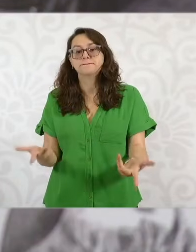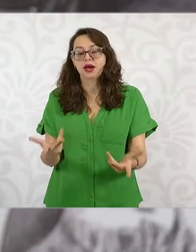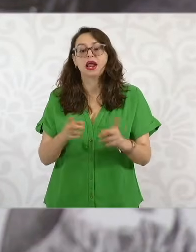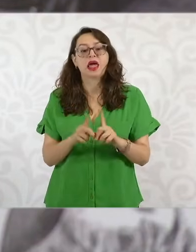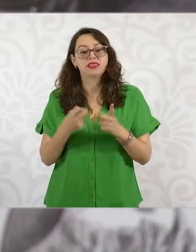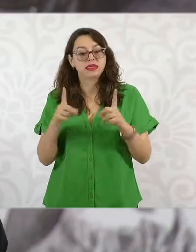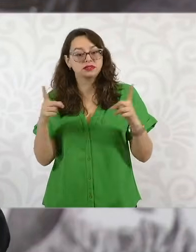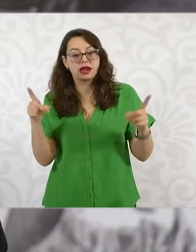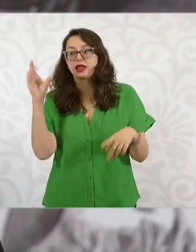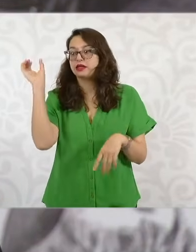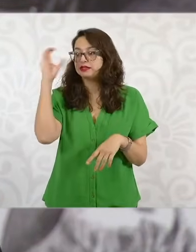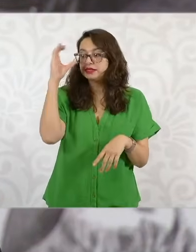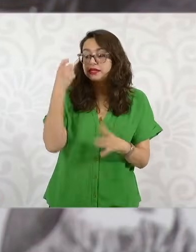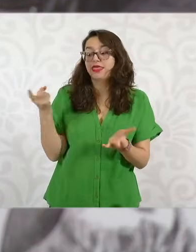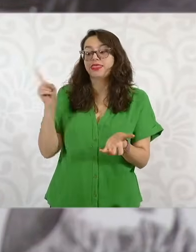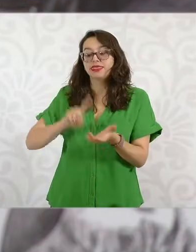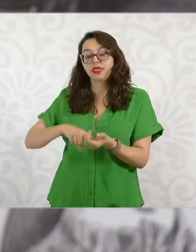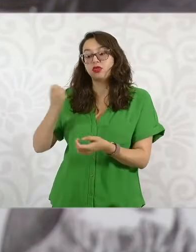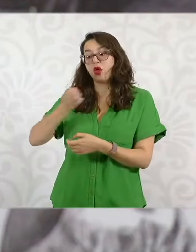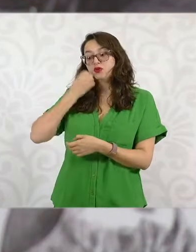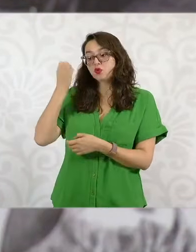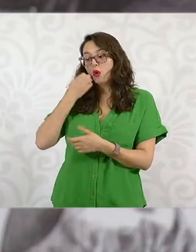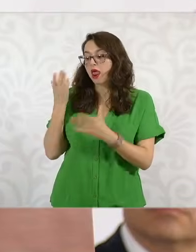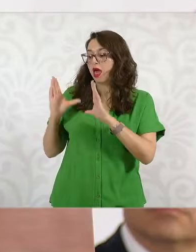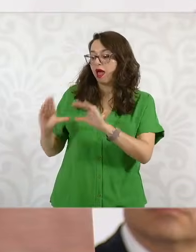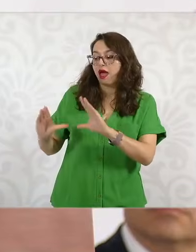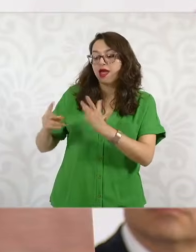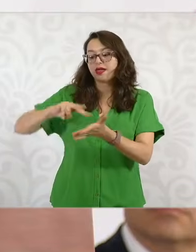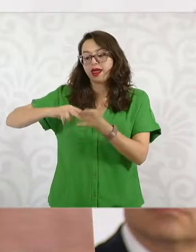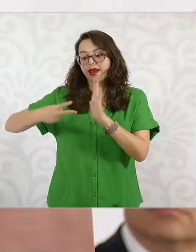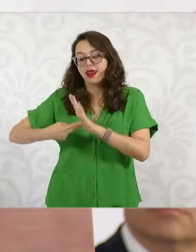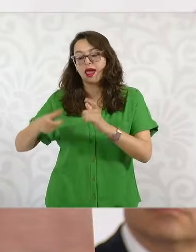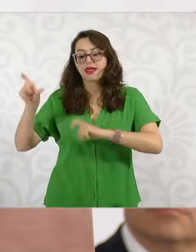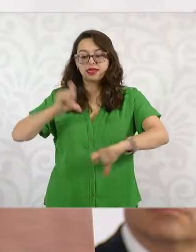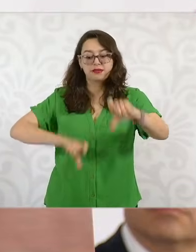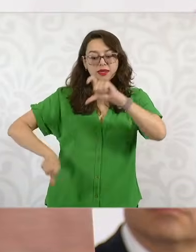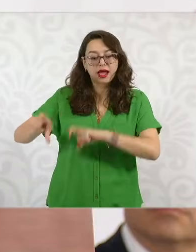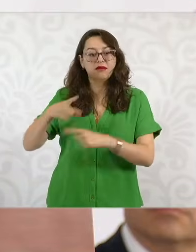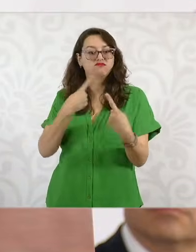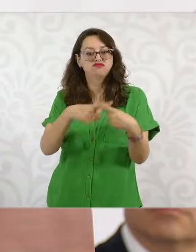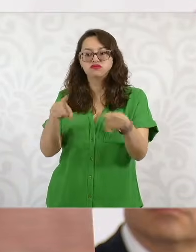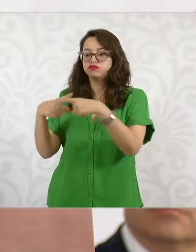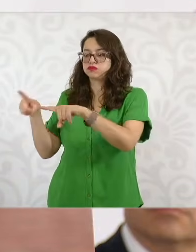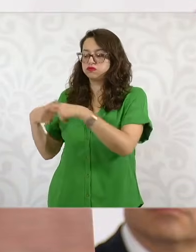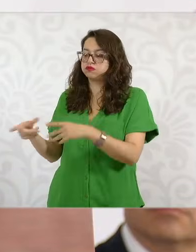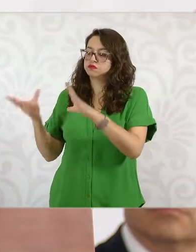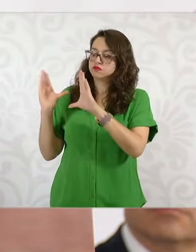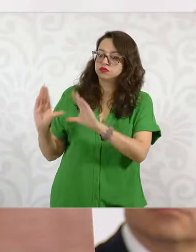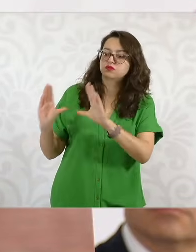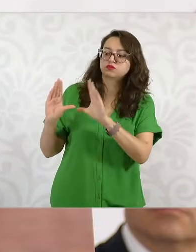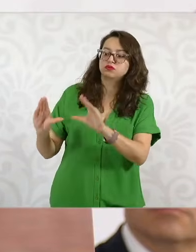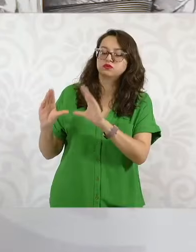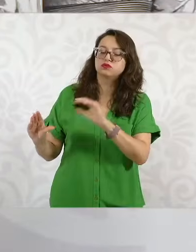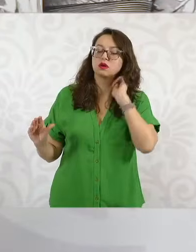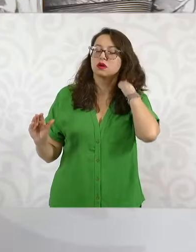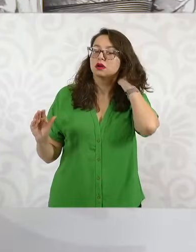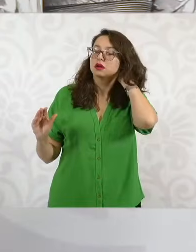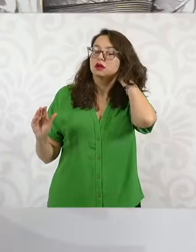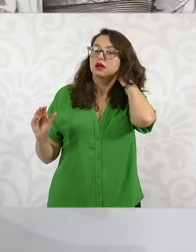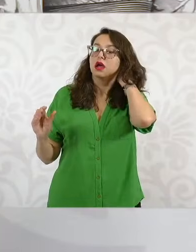incluso las facultades de ingeniería, de química, etcétera. Y un sector muy importante dentro de ese